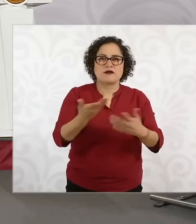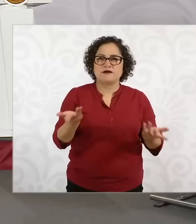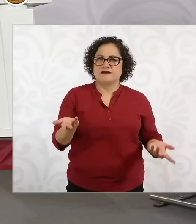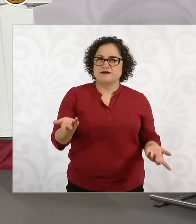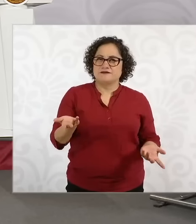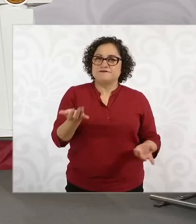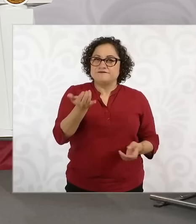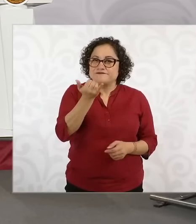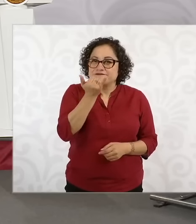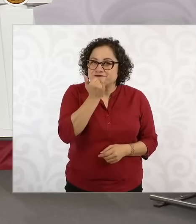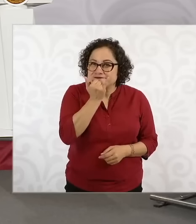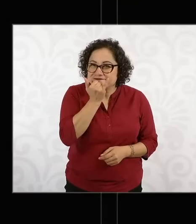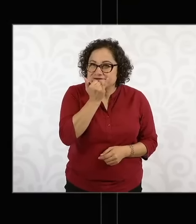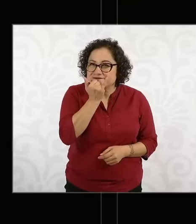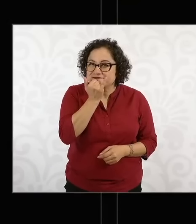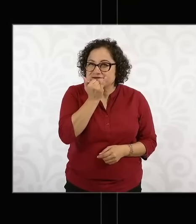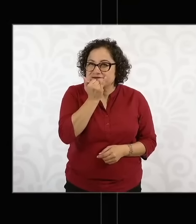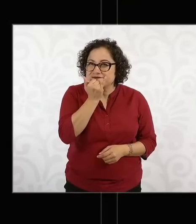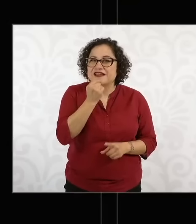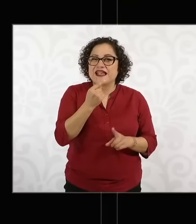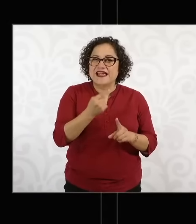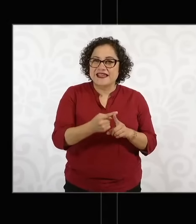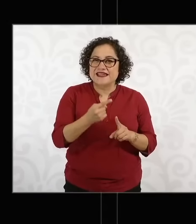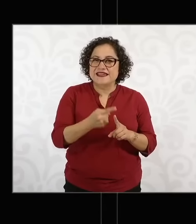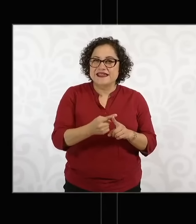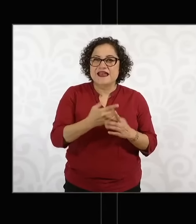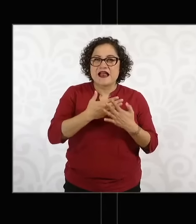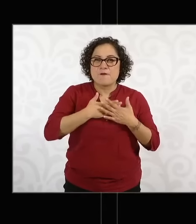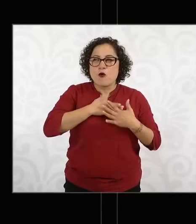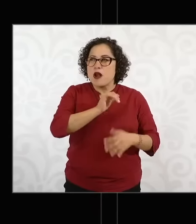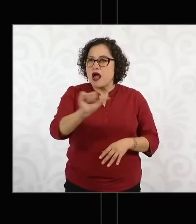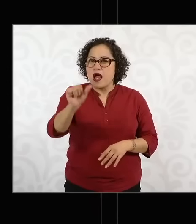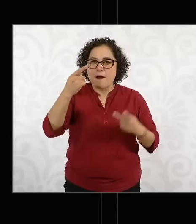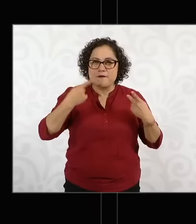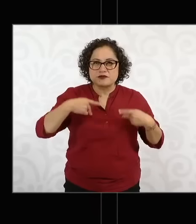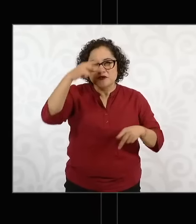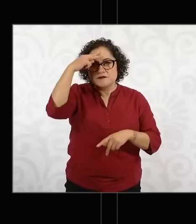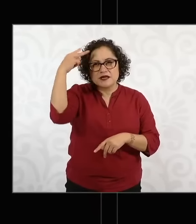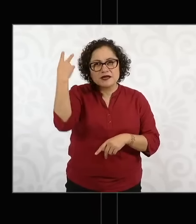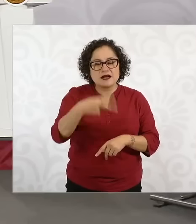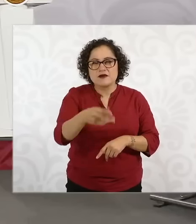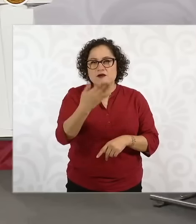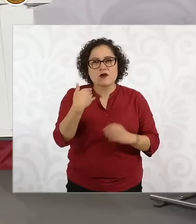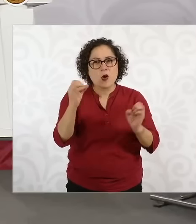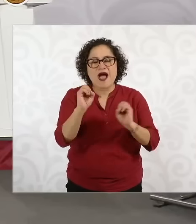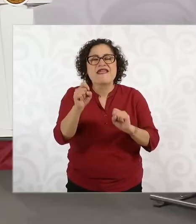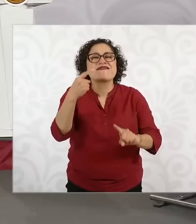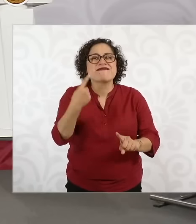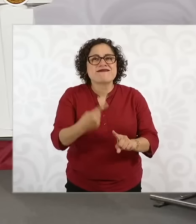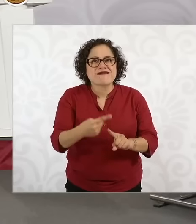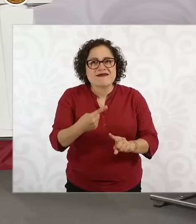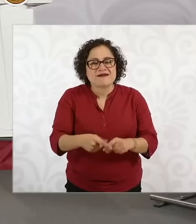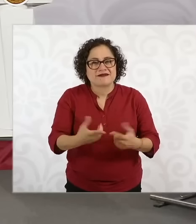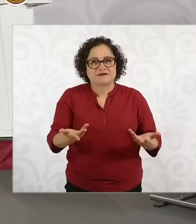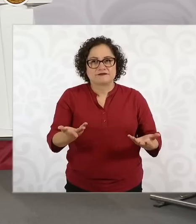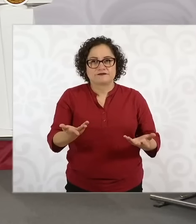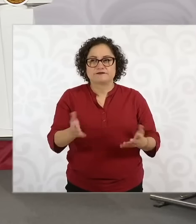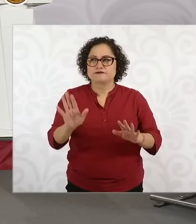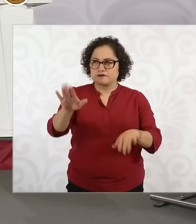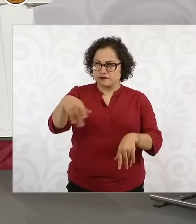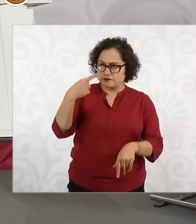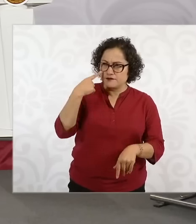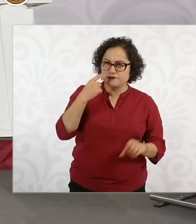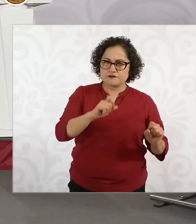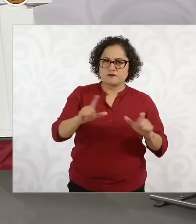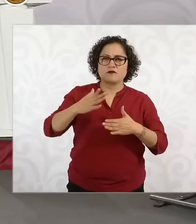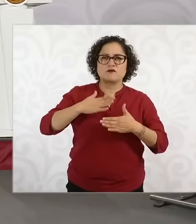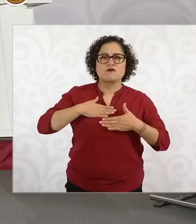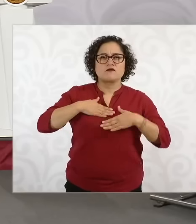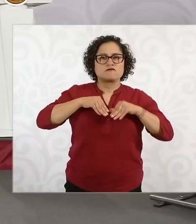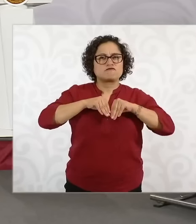quieren a las y los mexicanos? Yo puse en mi red, a ver si pones la publicación, la mía